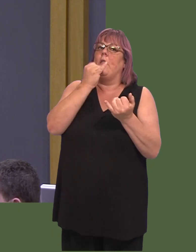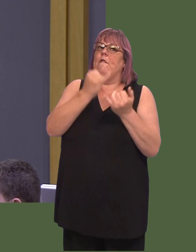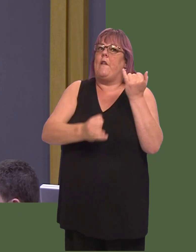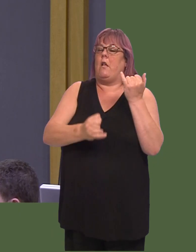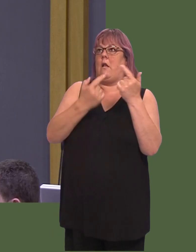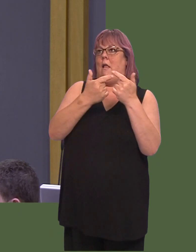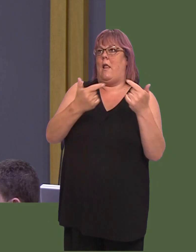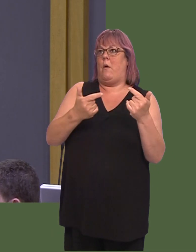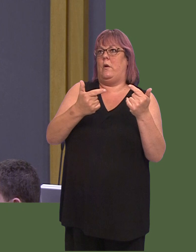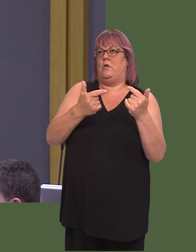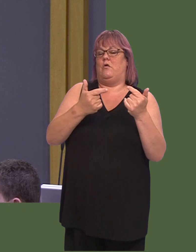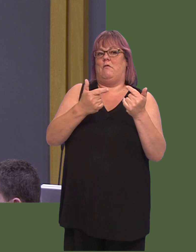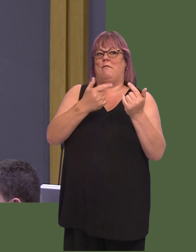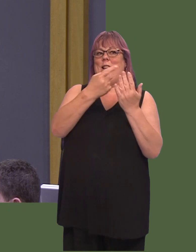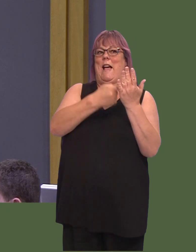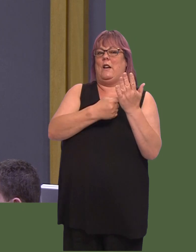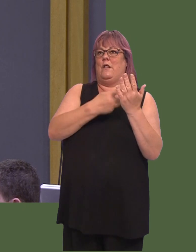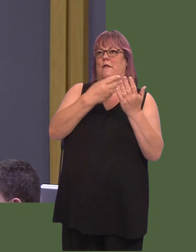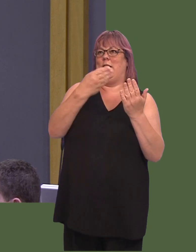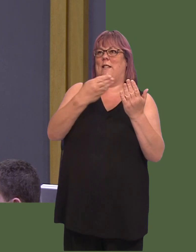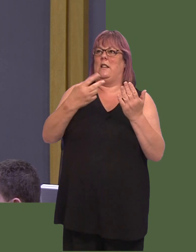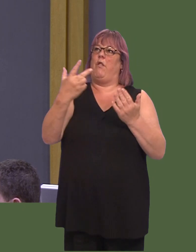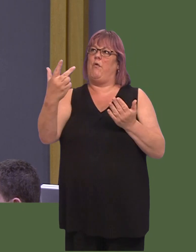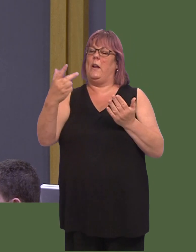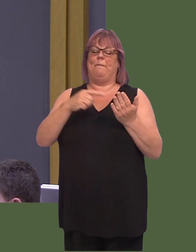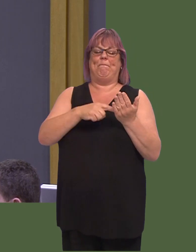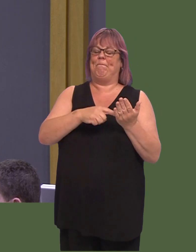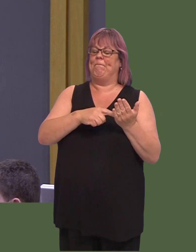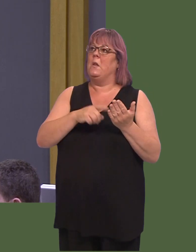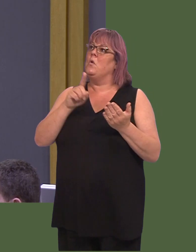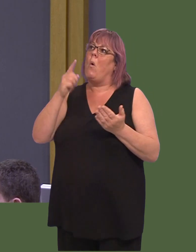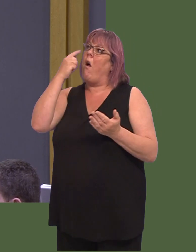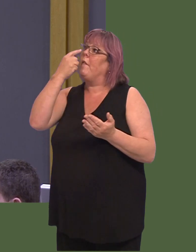Pa dystiolaeth sydd ar gael i gefnogi cynigion y Llywodraeth?